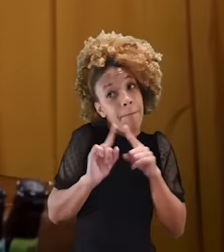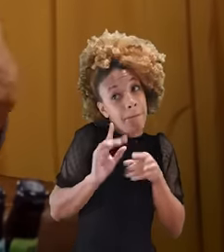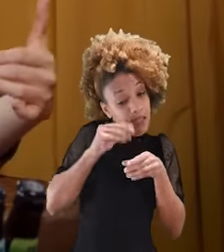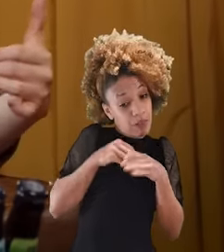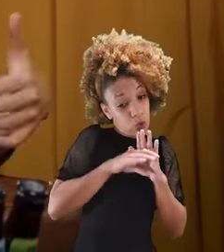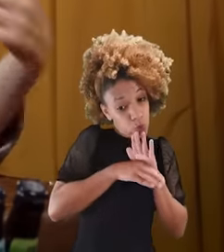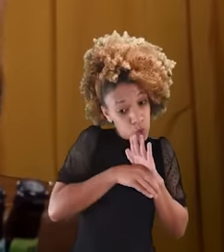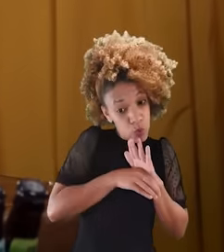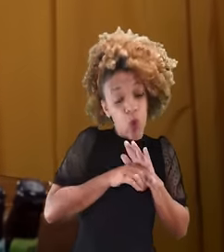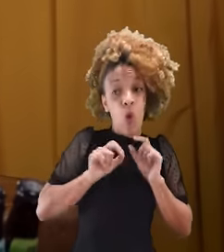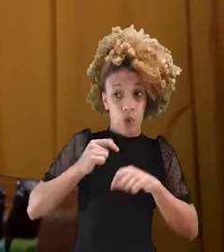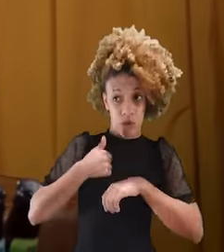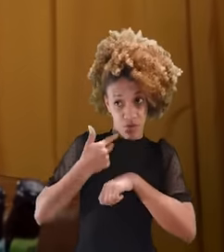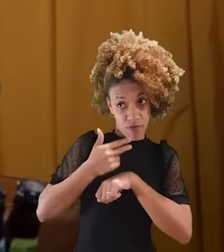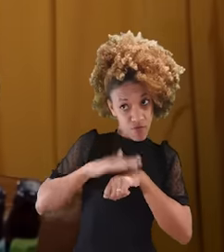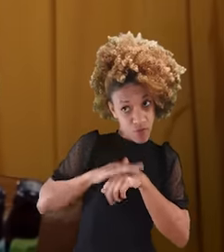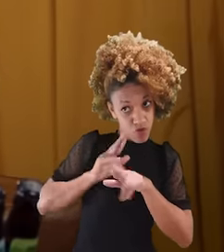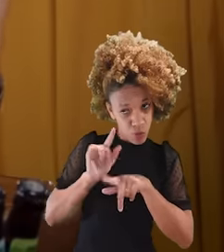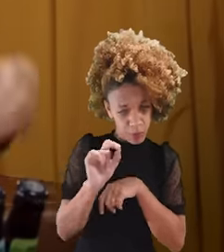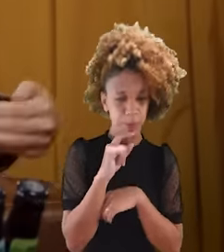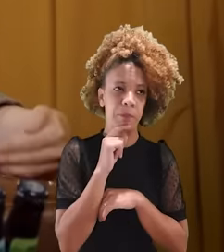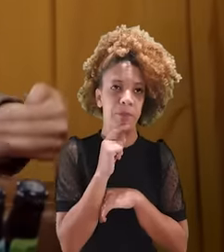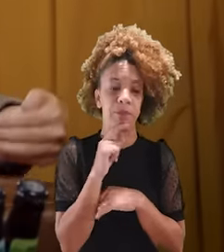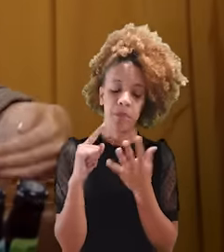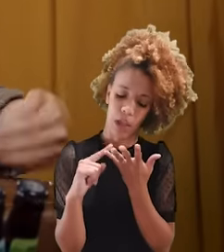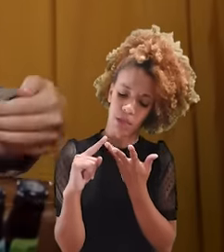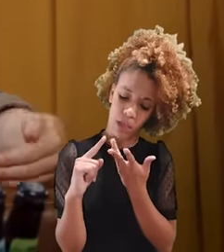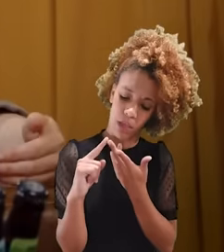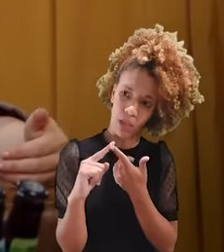se eu fizesse o que eu faria diferente seria não sei o que não sei o qu não sei o qu não sei o qu